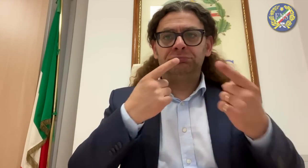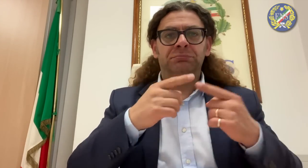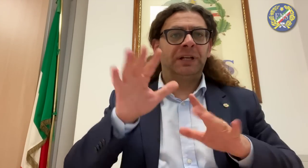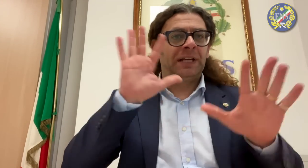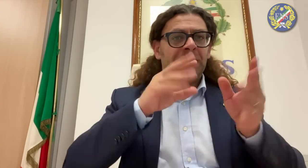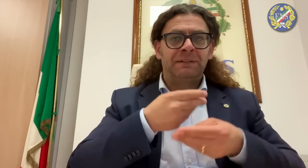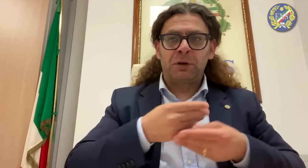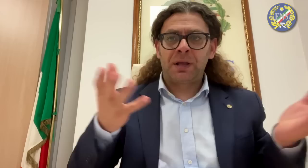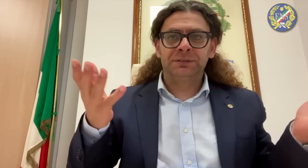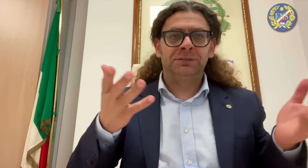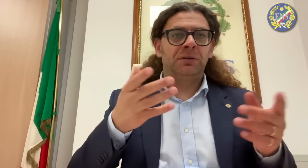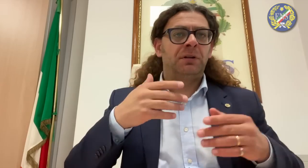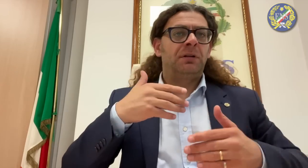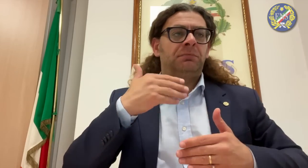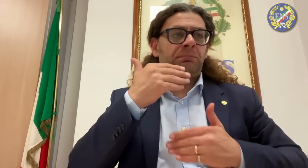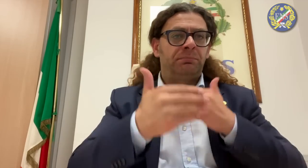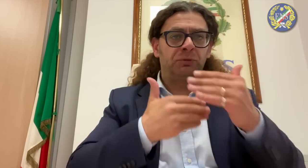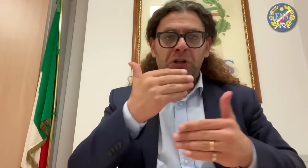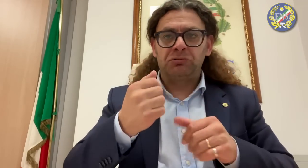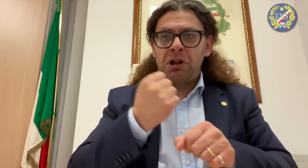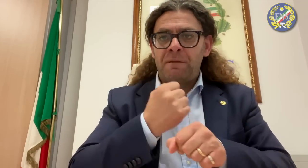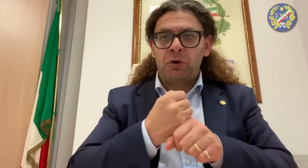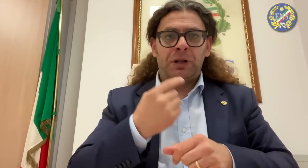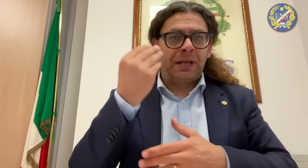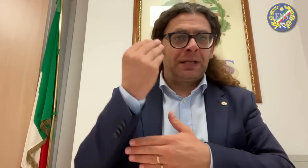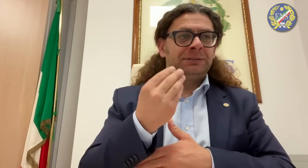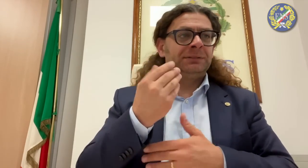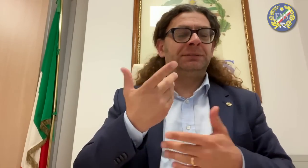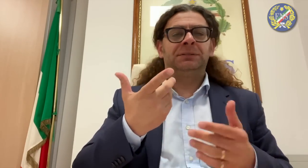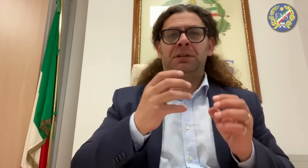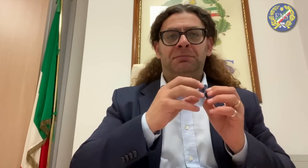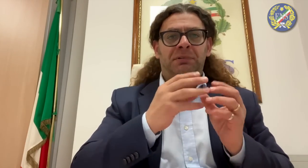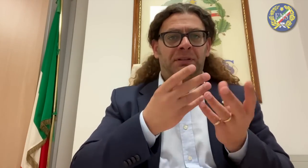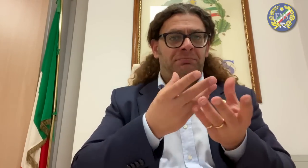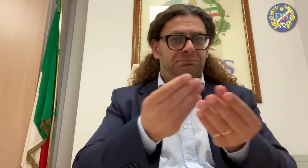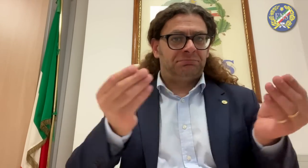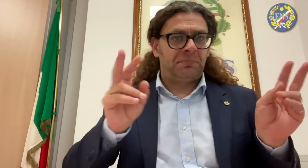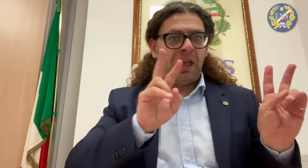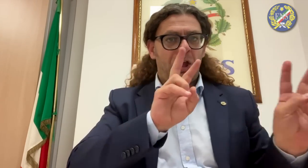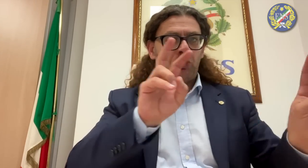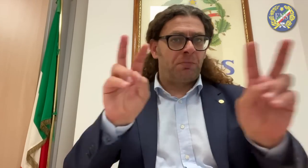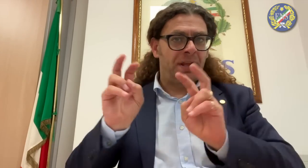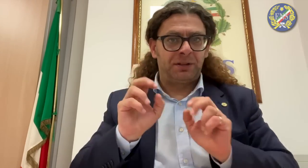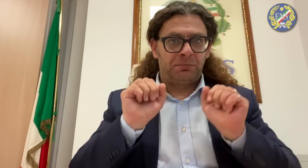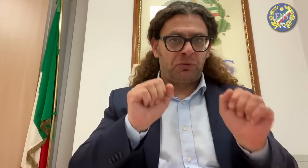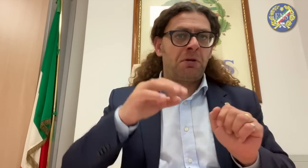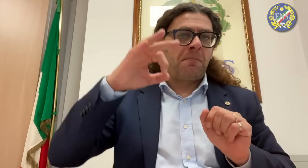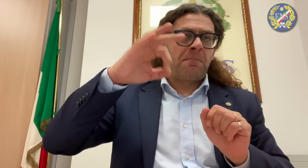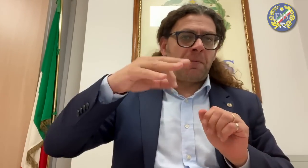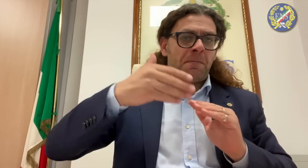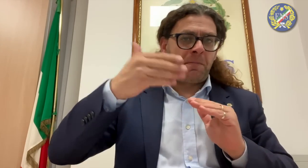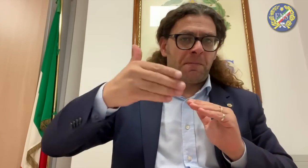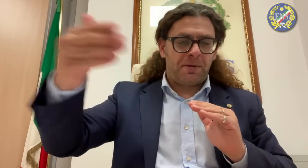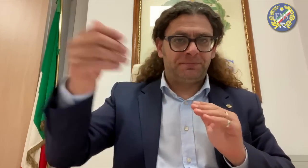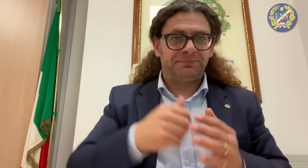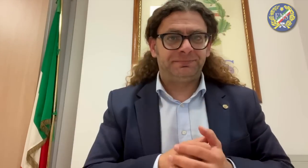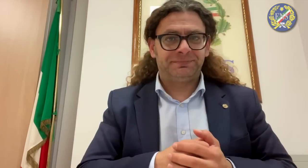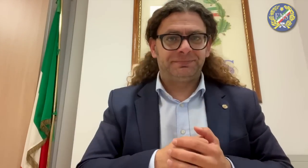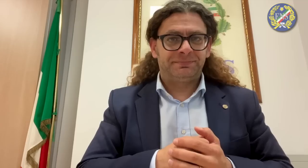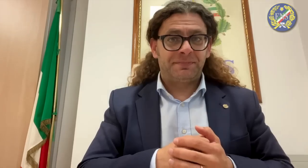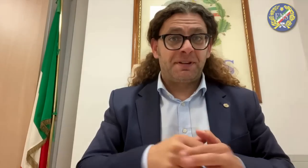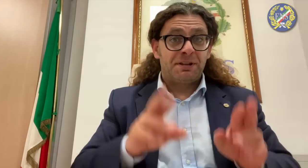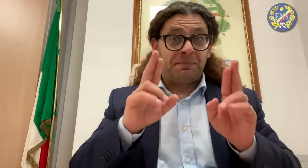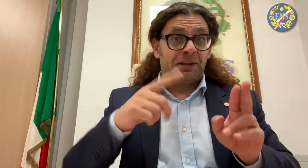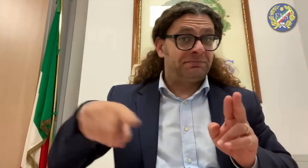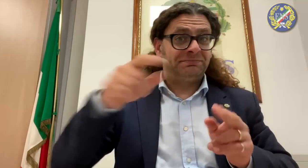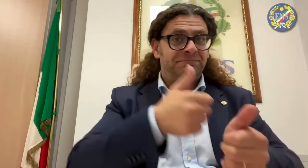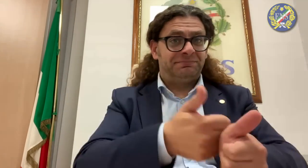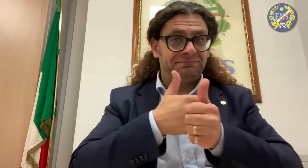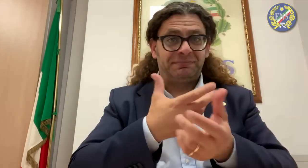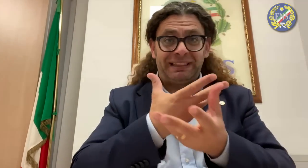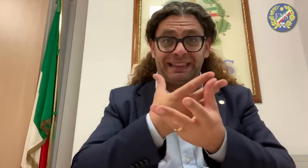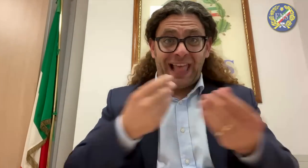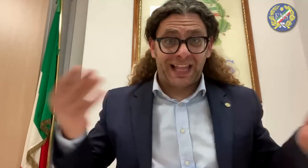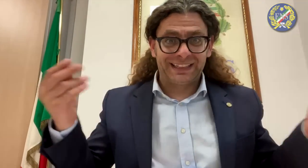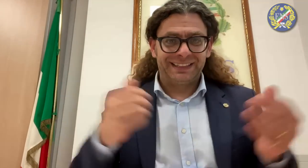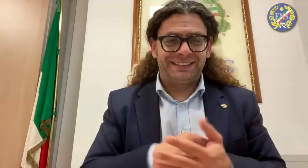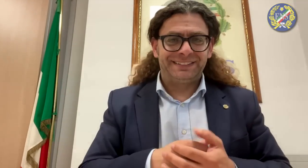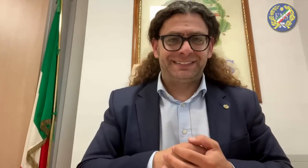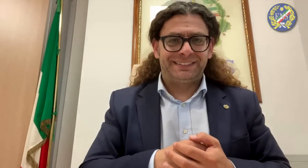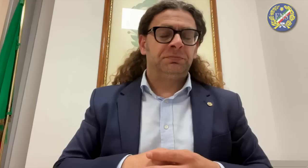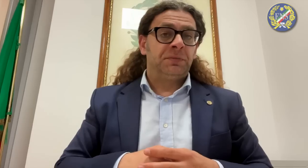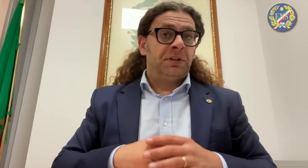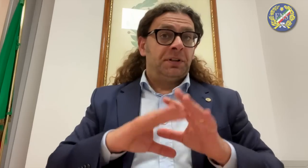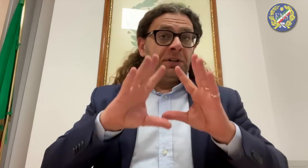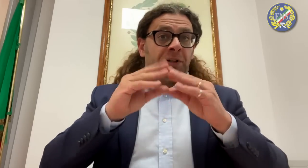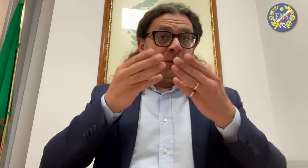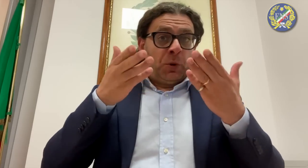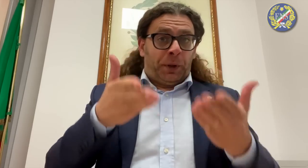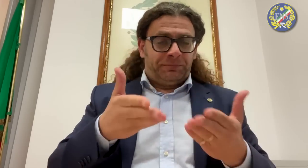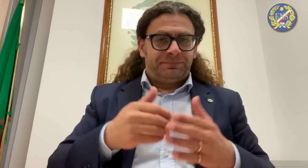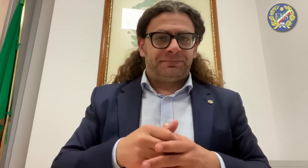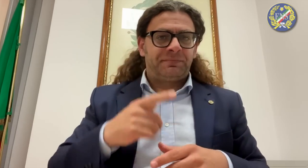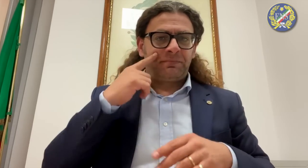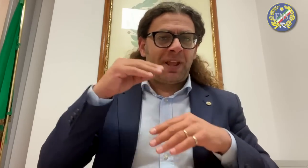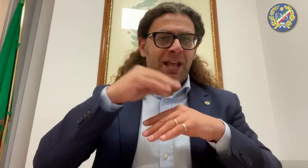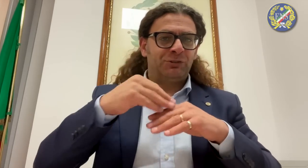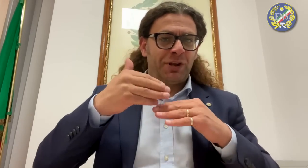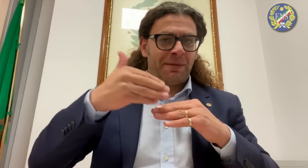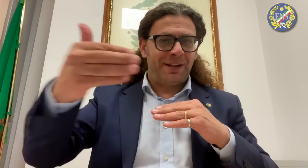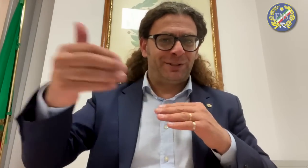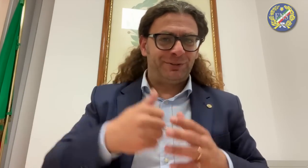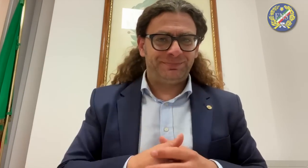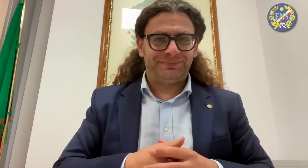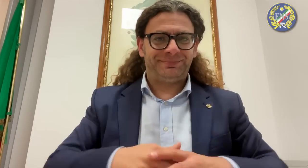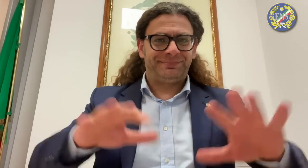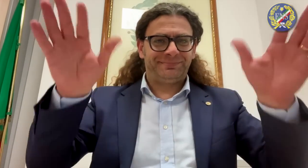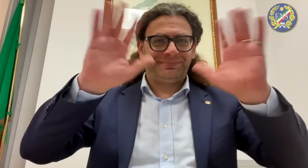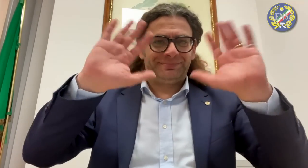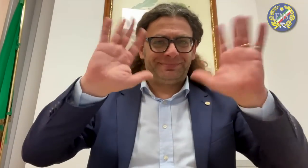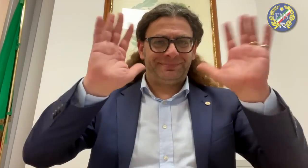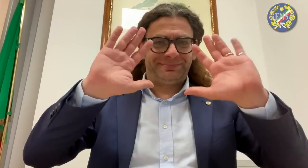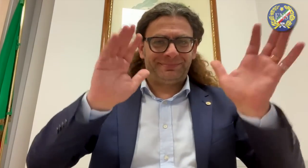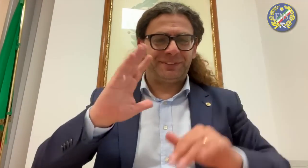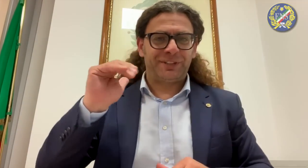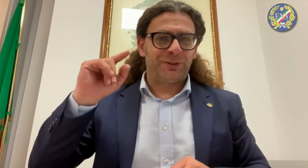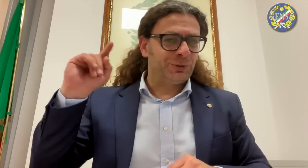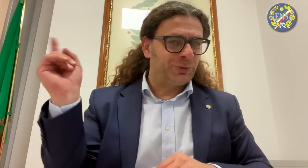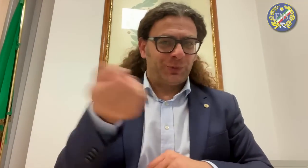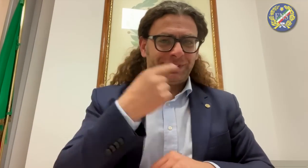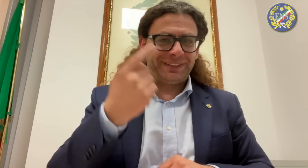di informazioni sono molto utili. Spero che ci seguirete in tanti. Tutto qui. Al prossimo aggiornamento. Arrivederci.